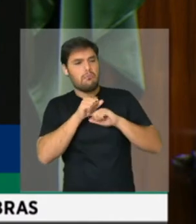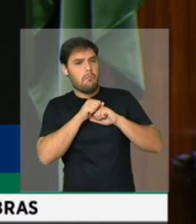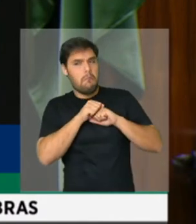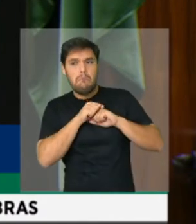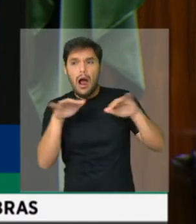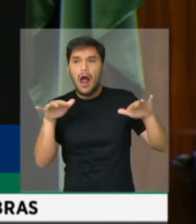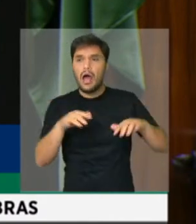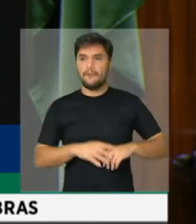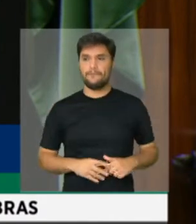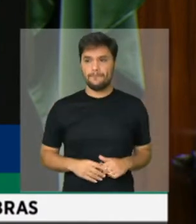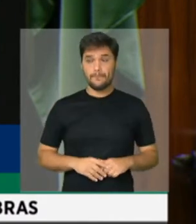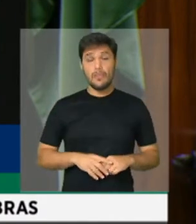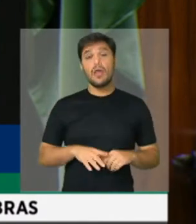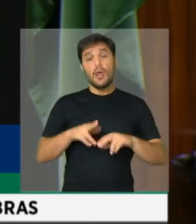ELEITORAL... FAZ... DIAMETRALMENTE CONTRÁRIO